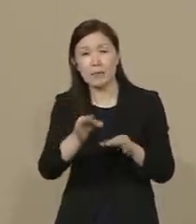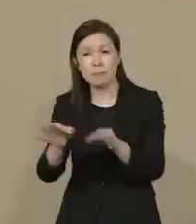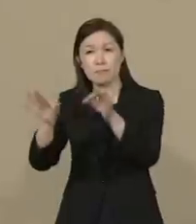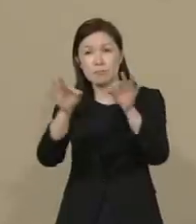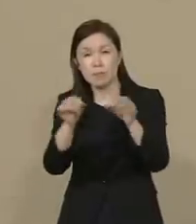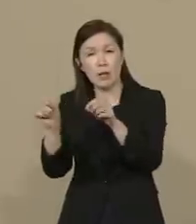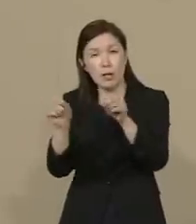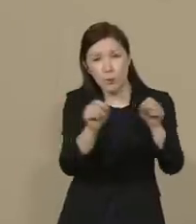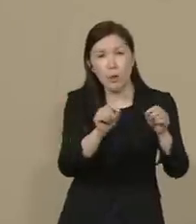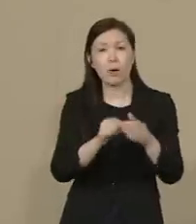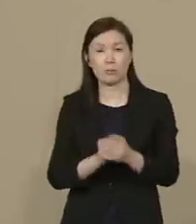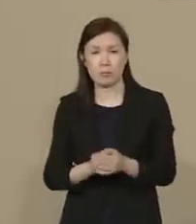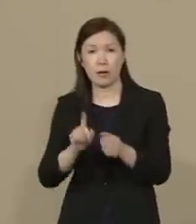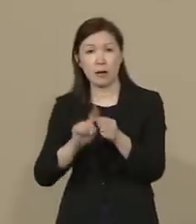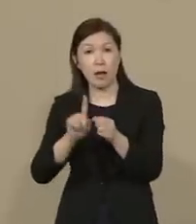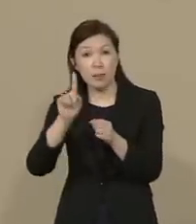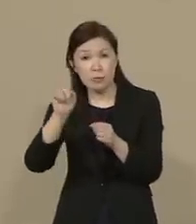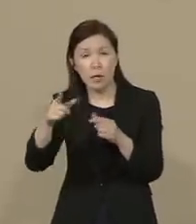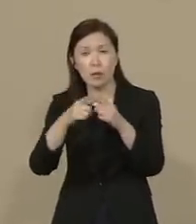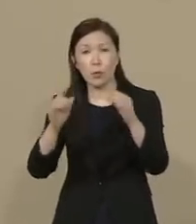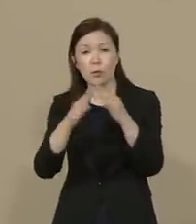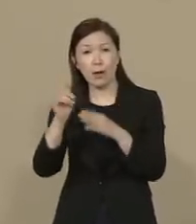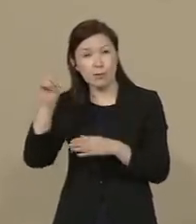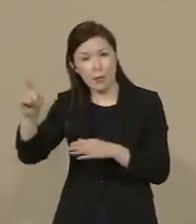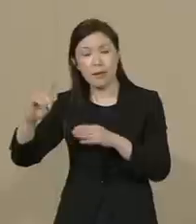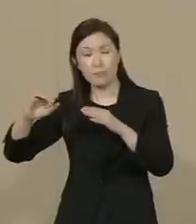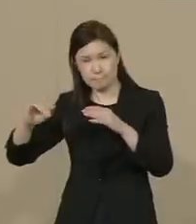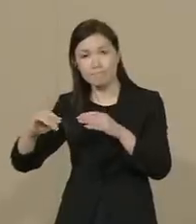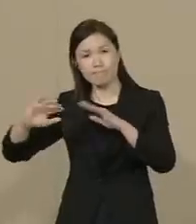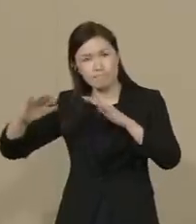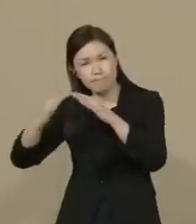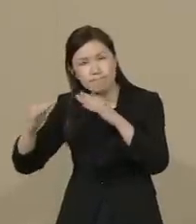来年 国会で法案を 審議することになります